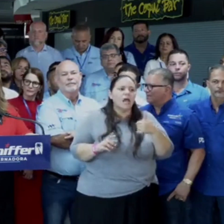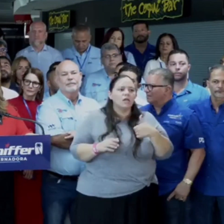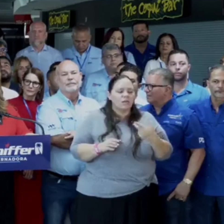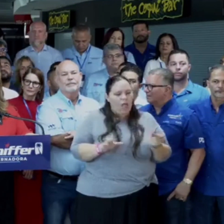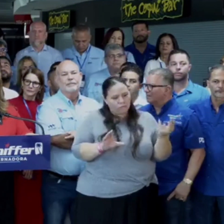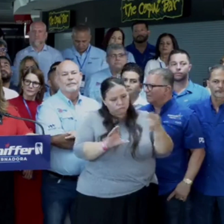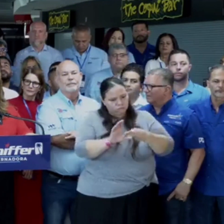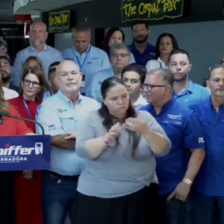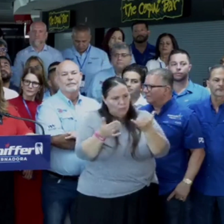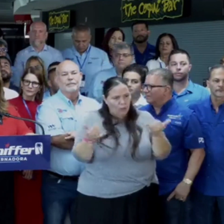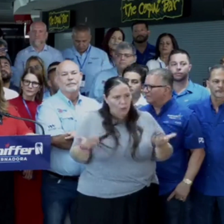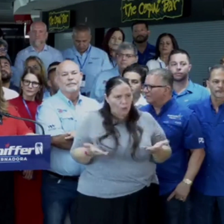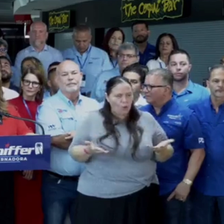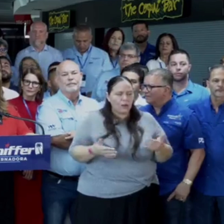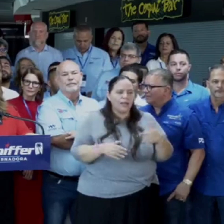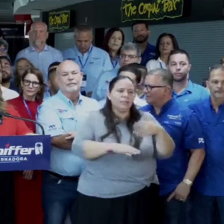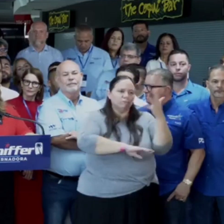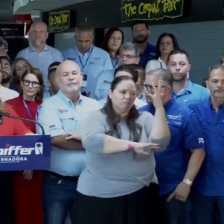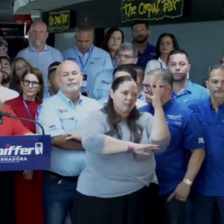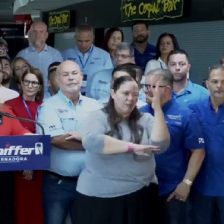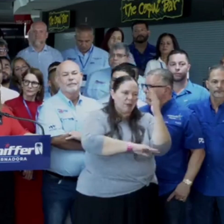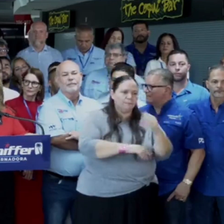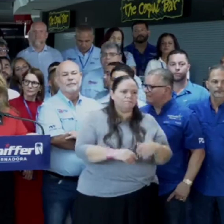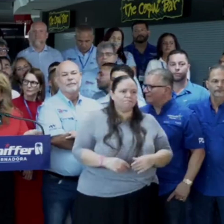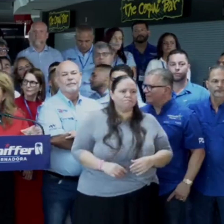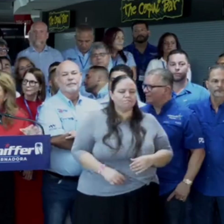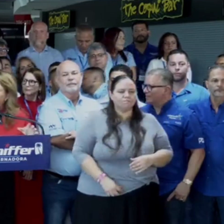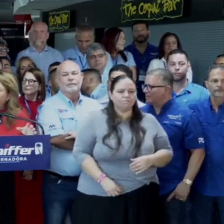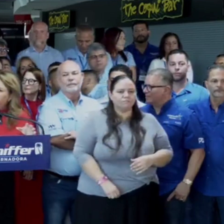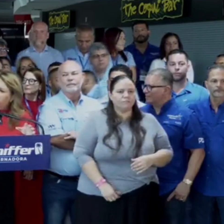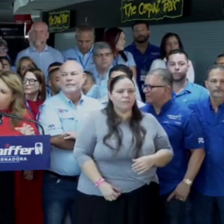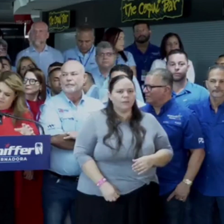ese es el mejor ejemplo de lo que pasa dentro del movimiento Victoria ciudadana ya está aquí V